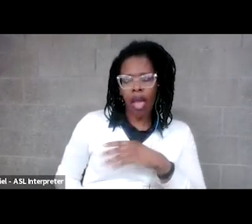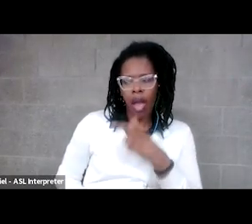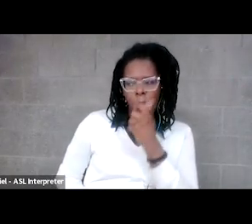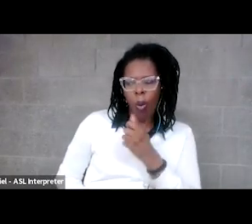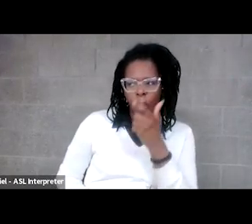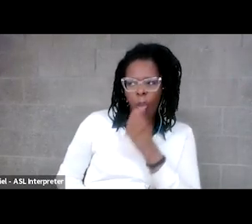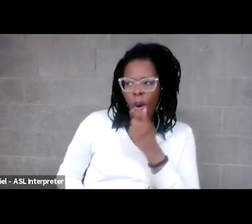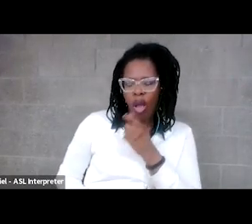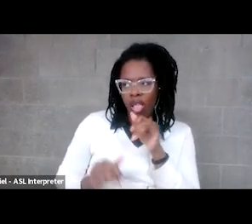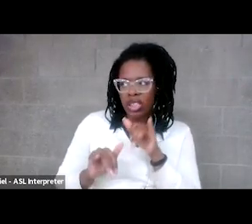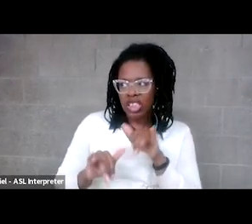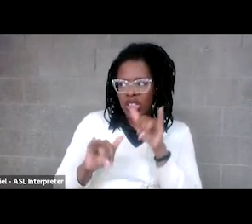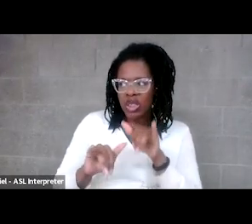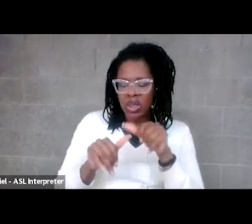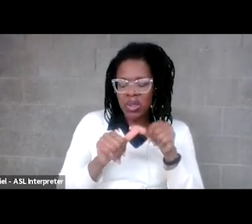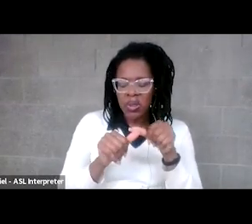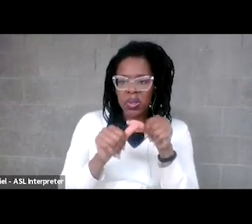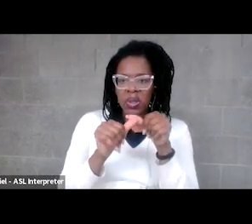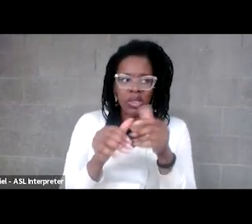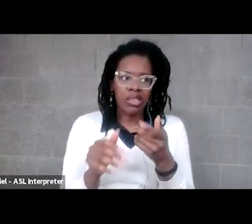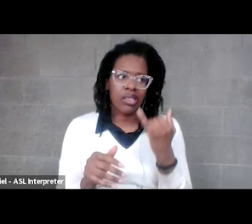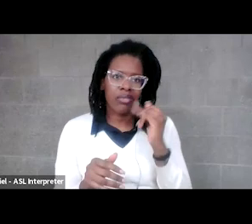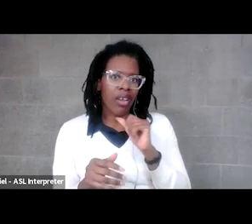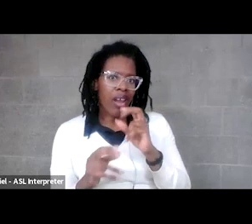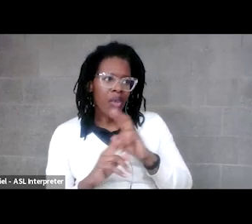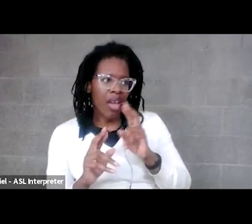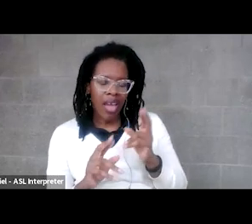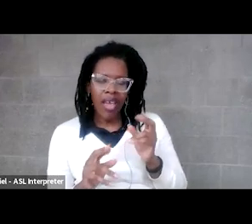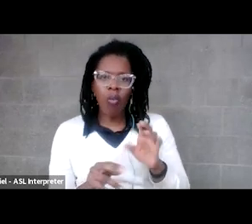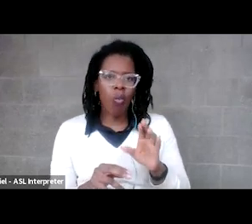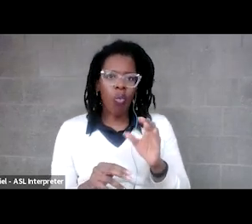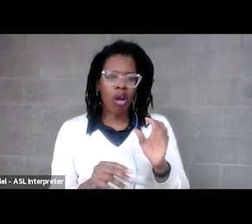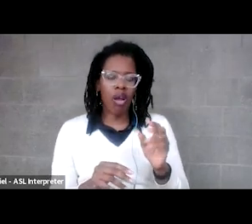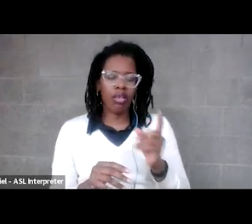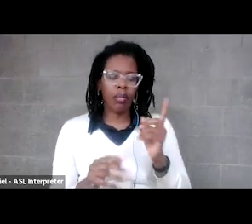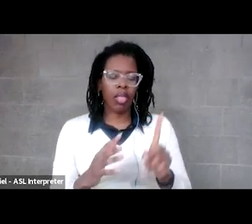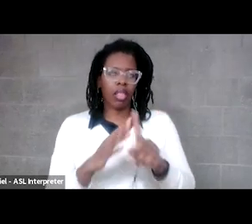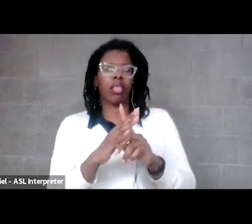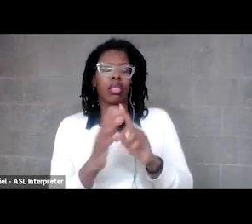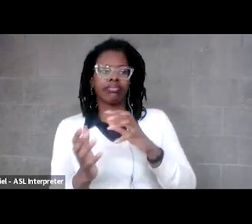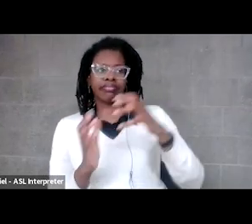Si no están listos o surgió una crisis y no pudieron encontrarnos en el momento adecuado,